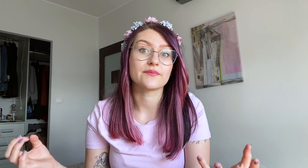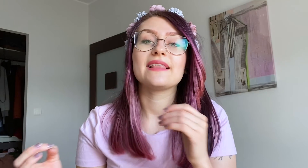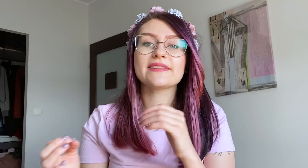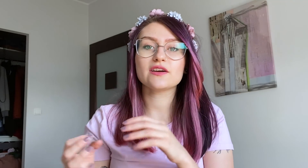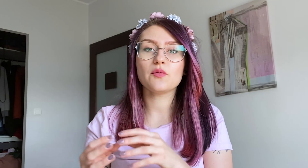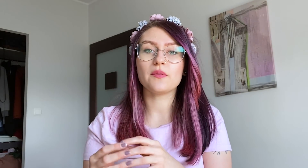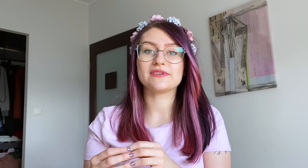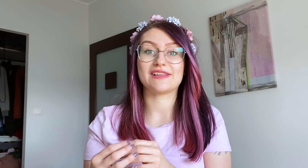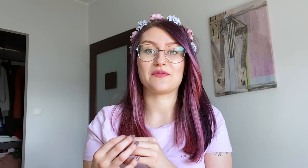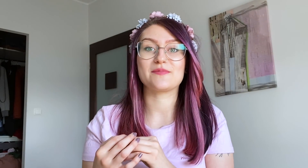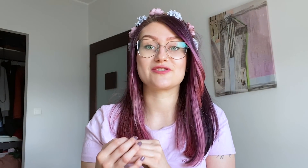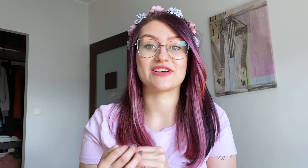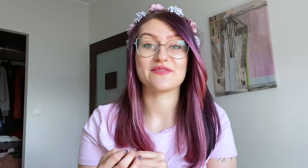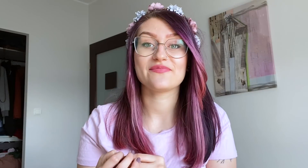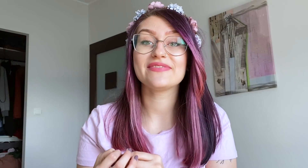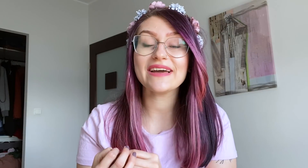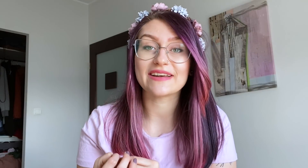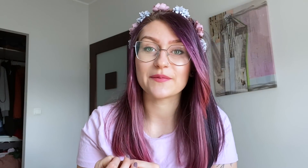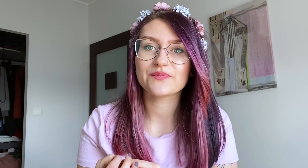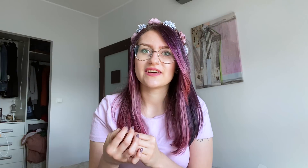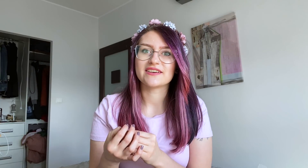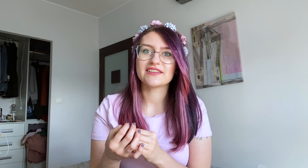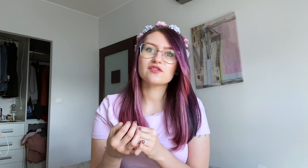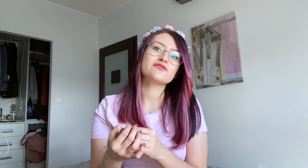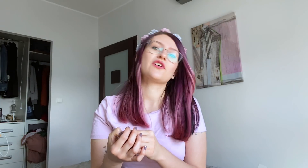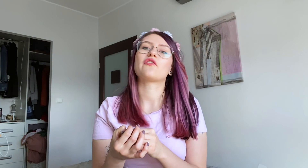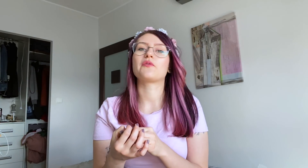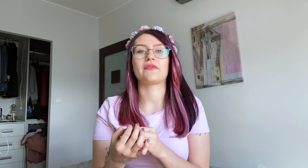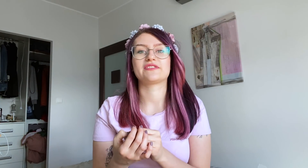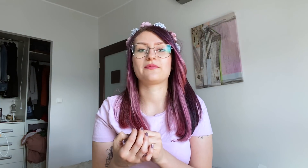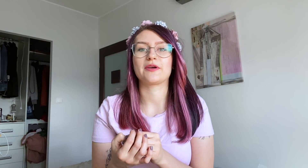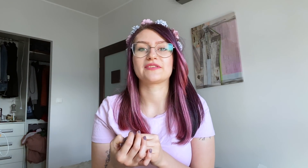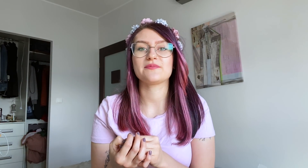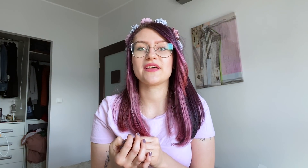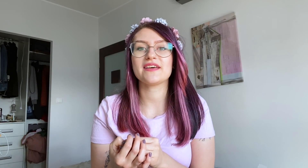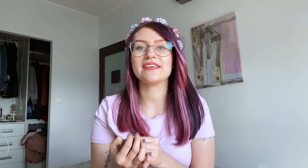Dlatego pomyślałam, że nagram taką swoją wypowiedź w PJM-ie